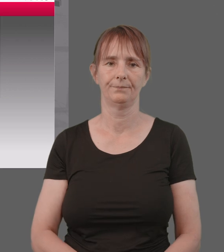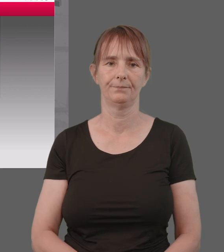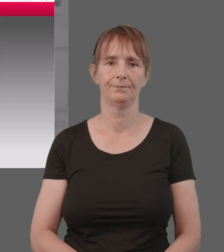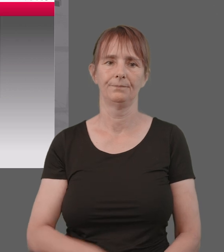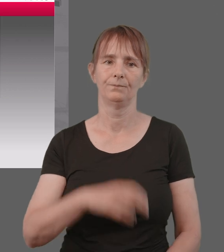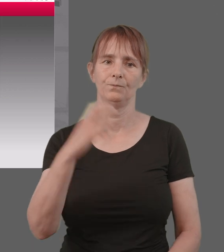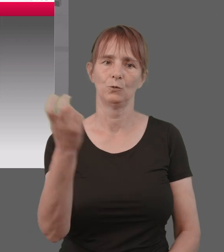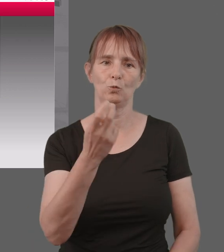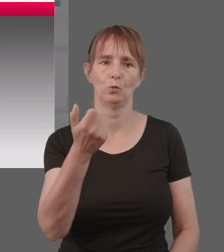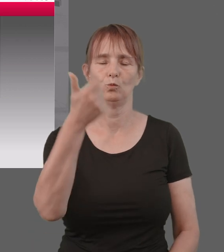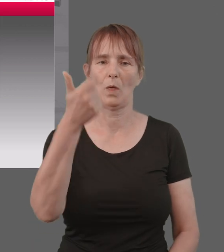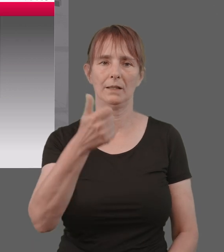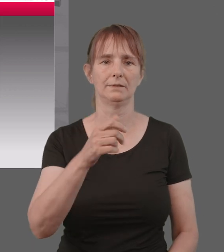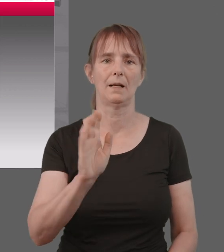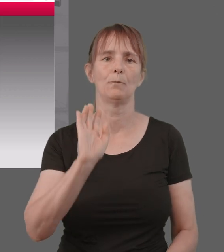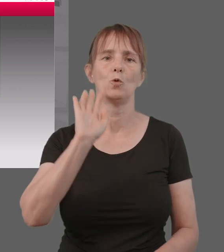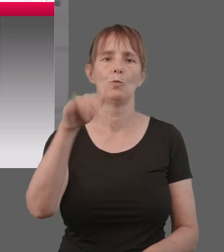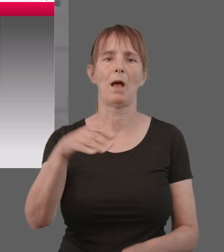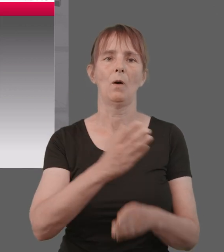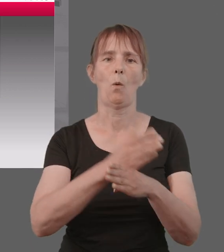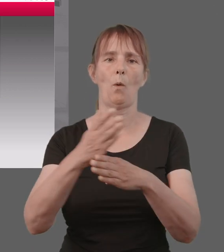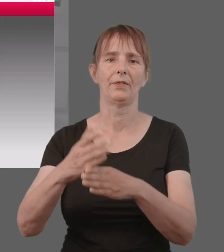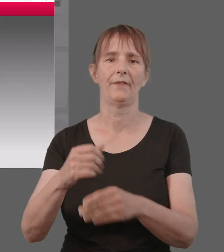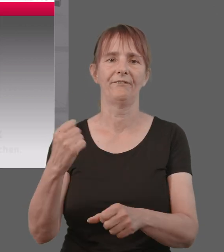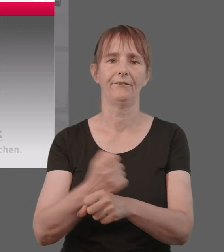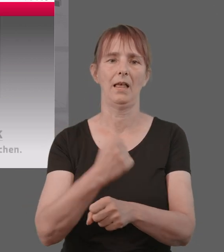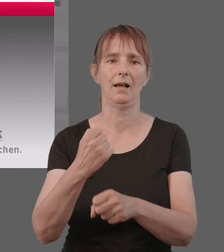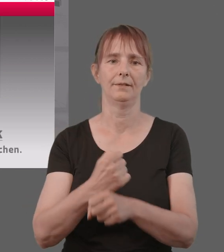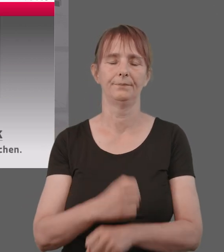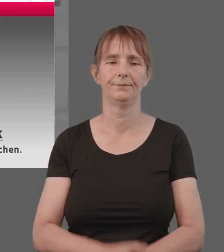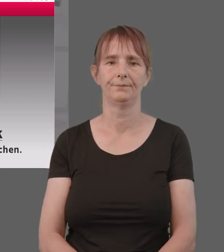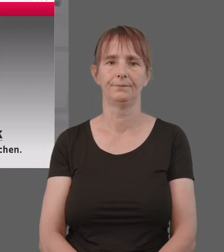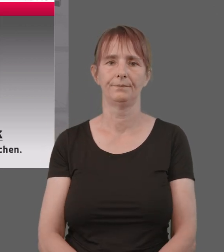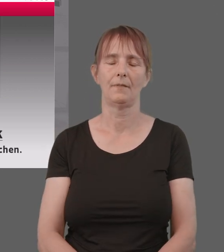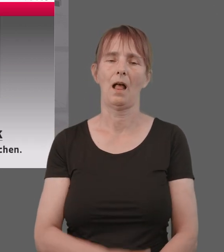zu beachten, dass bei Artikelbestellungen immer nach dem übergeordneten Werk gesucht